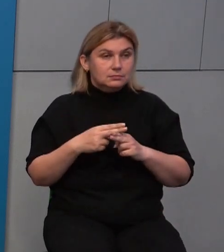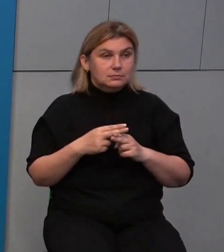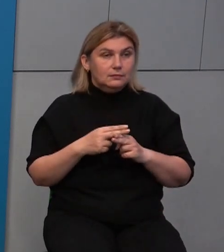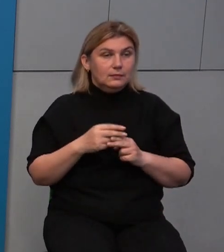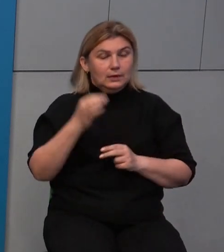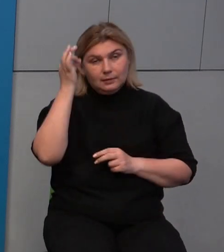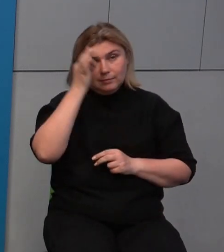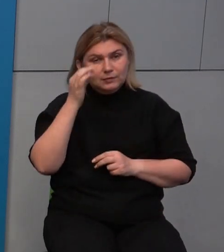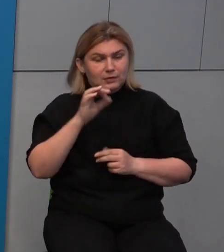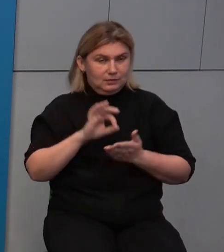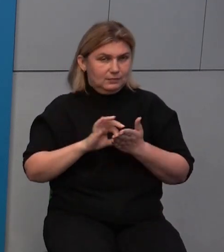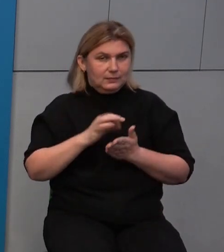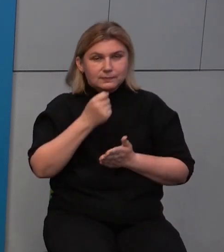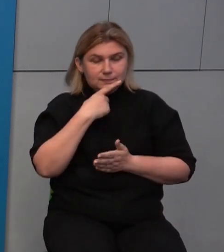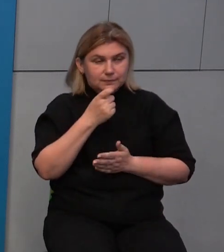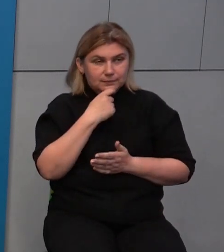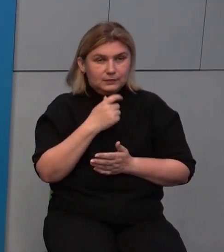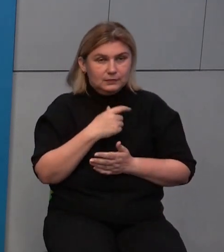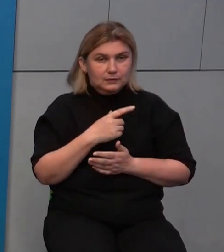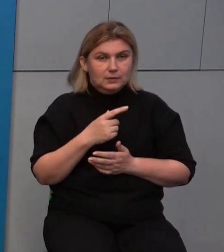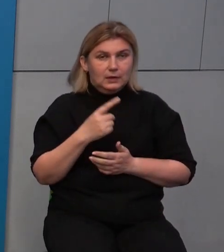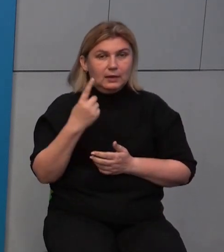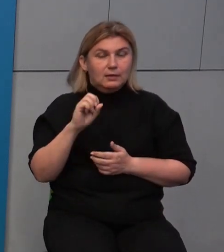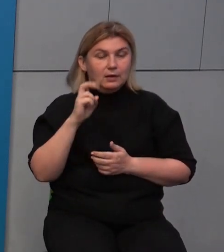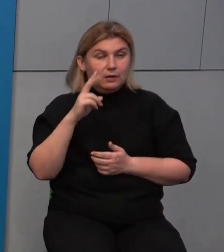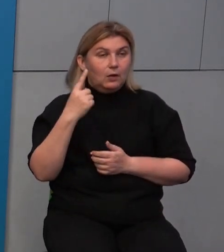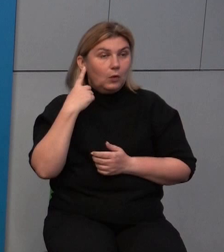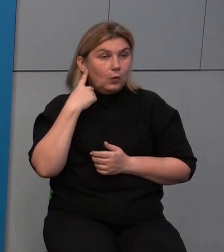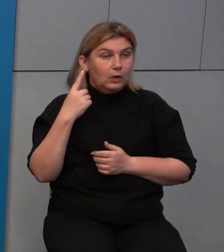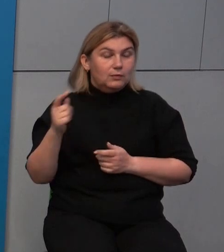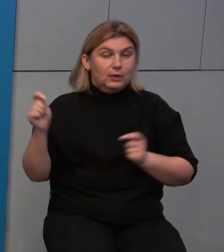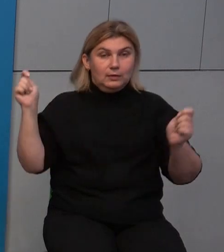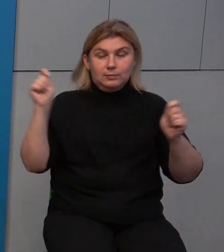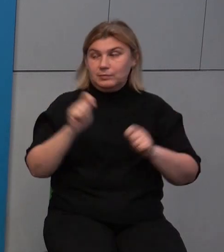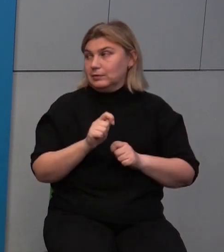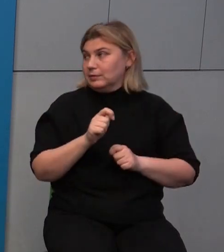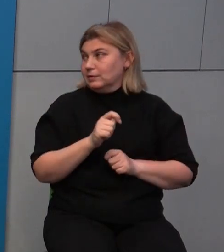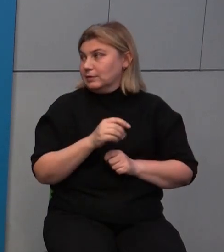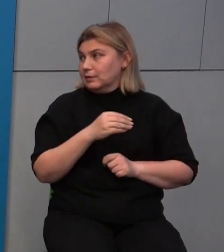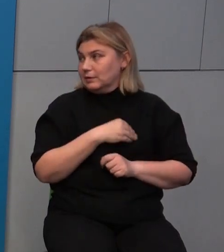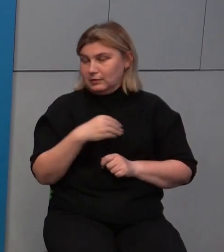psychoaktywnych Dick usłyszał, że on ma przyjechać do Polski,